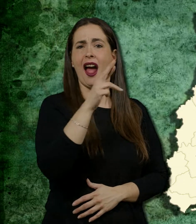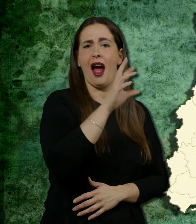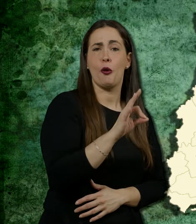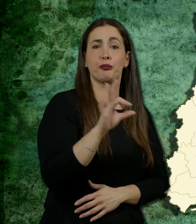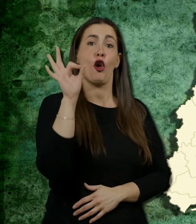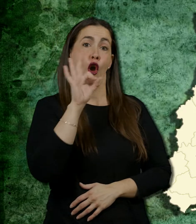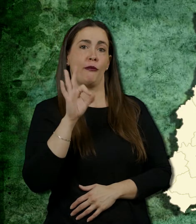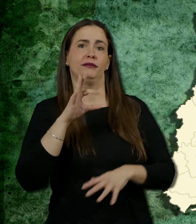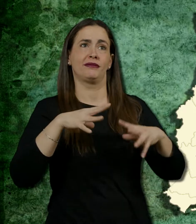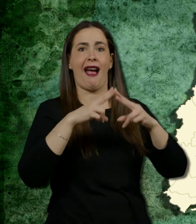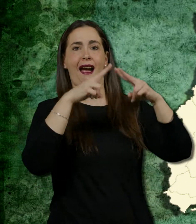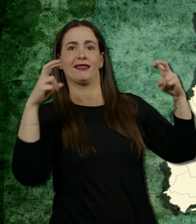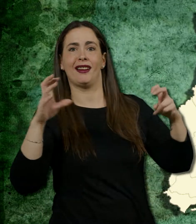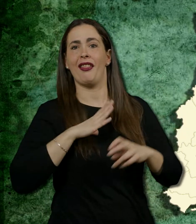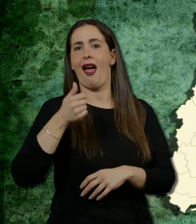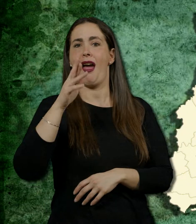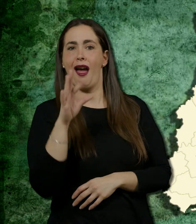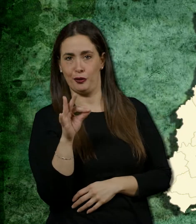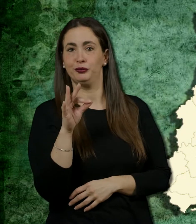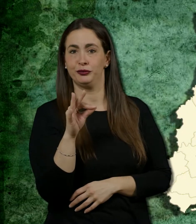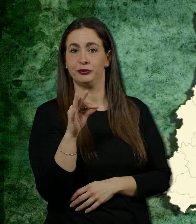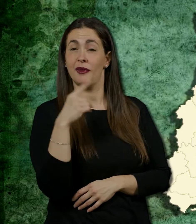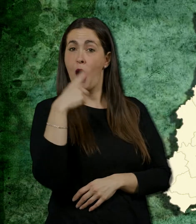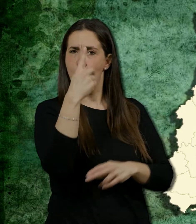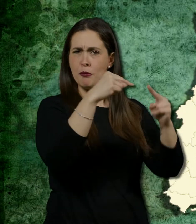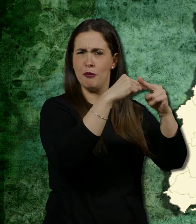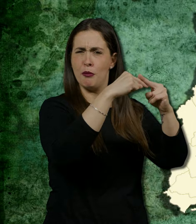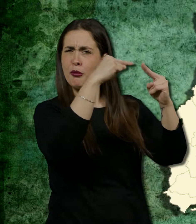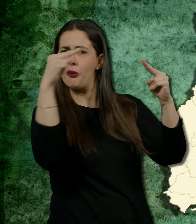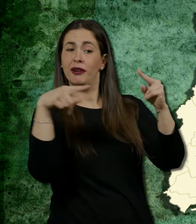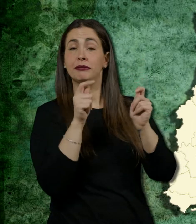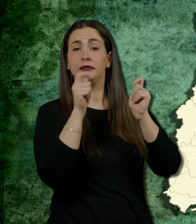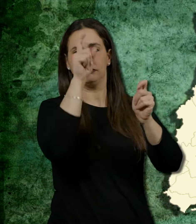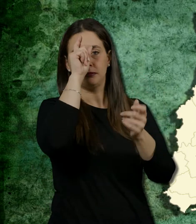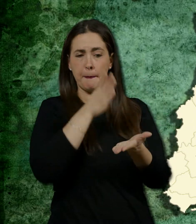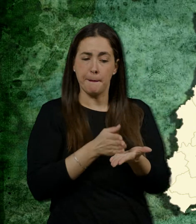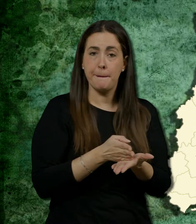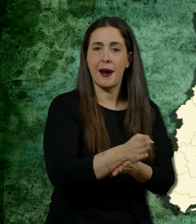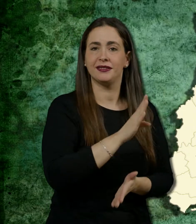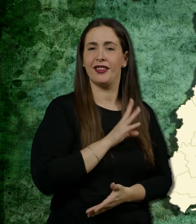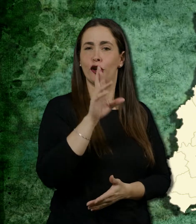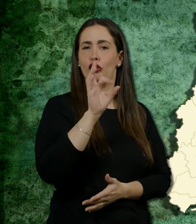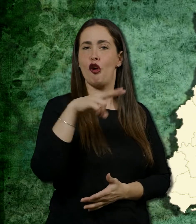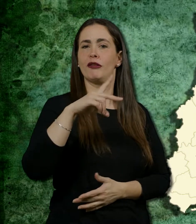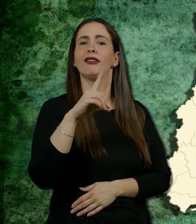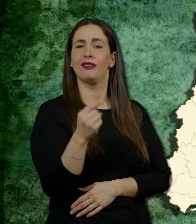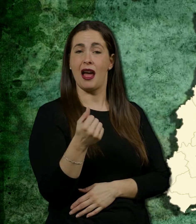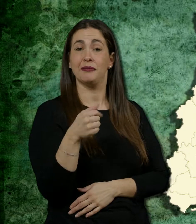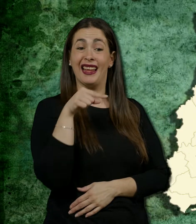com els nuclis històrics de S’Agaró o Castell d’Aro, el pas del camí de ronda amb unes magnífiques vistes